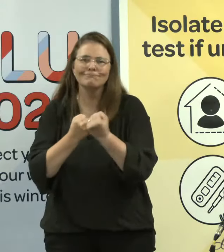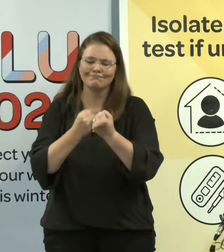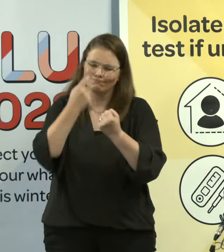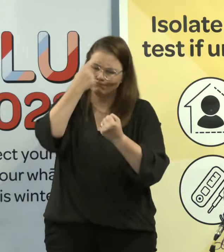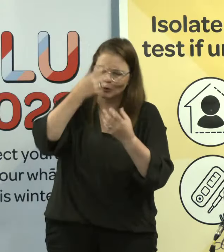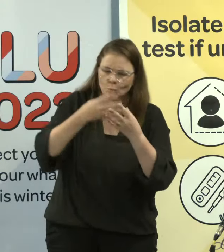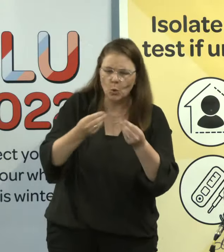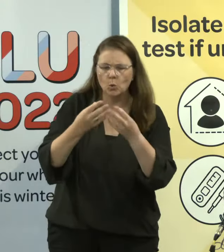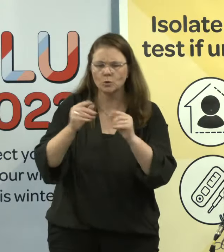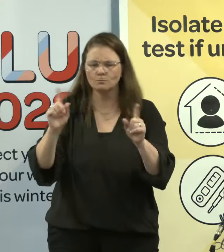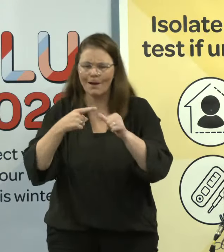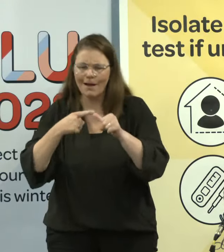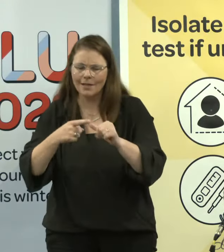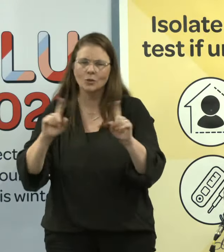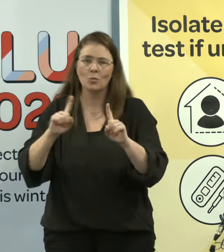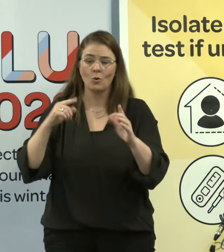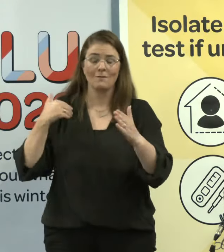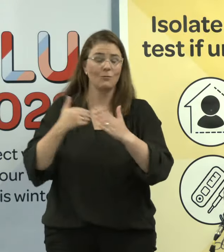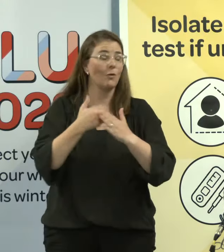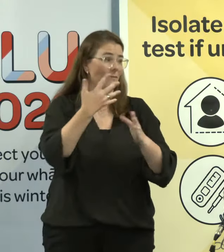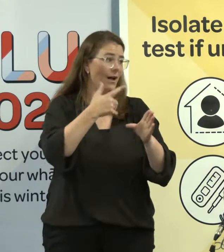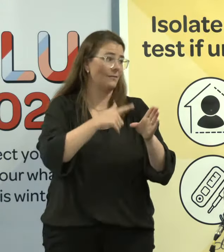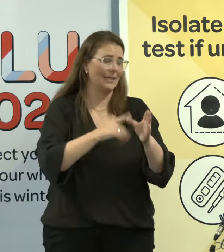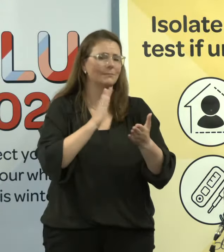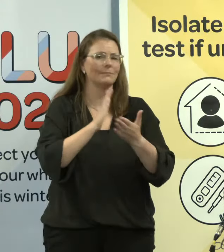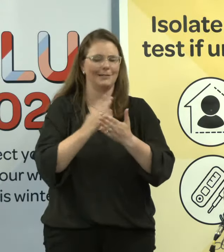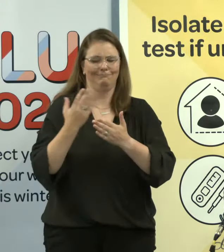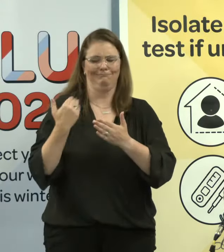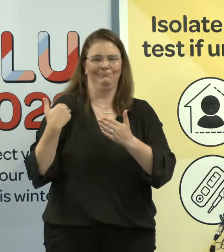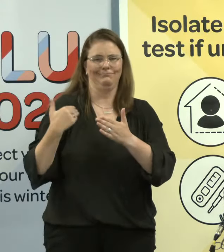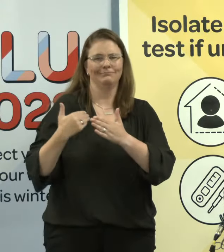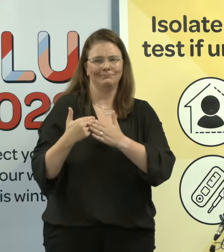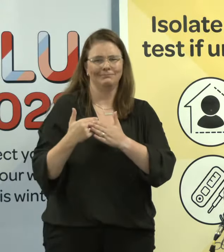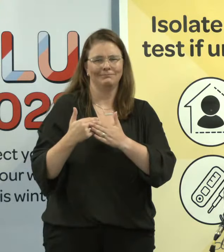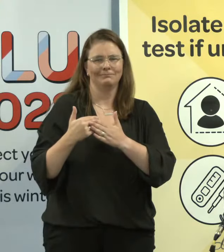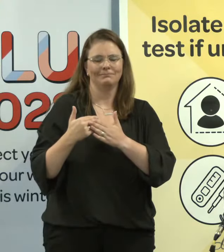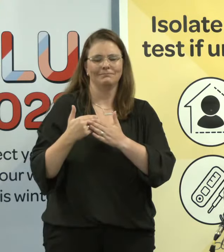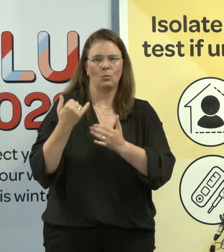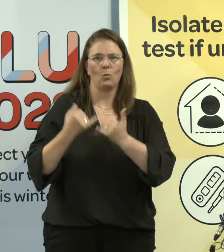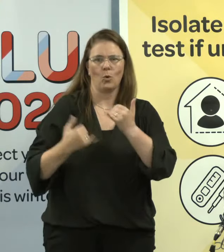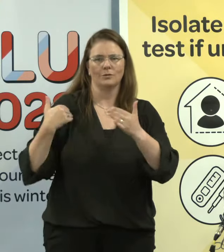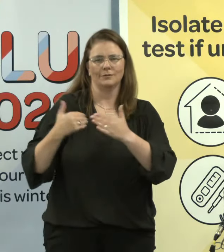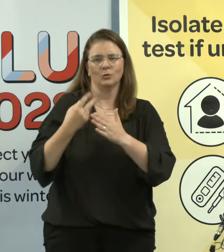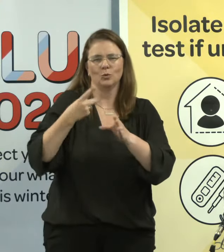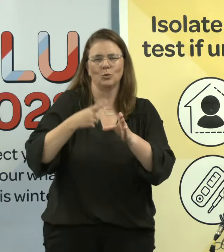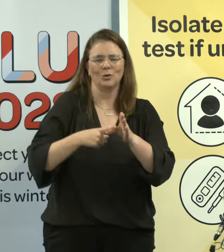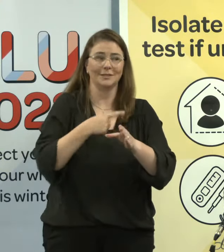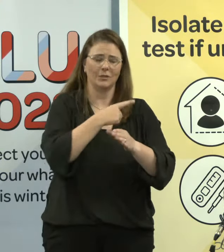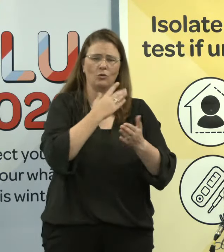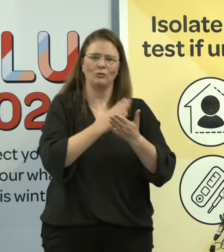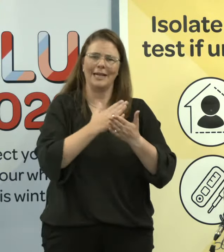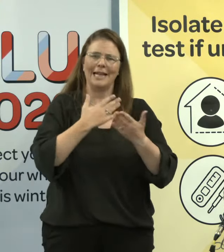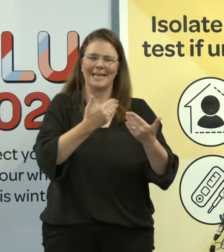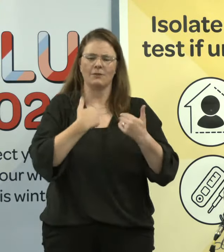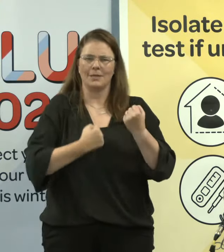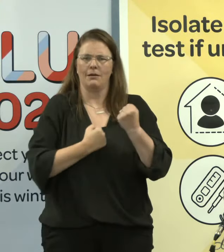nga tau e rua kua hipa. He tino kaha. Ko ahau, ko taku hiahia noa tino mihi ki te marino me te